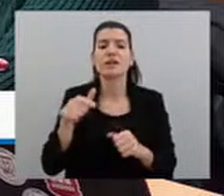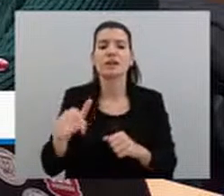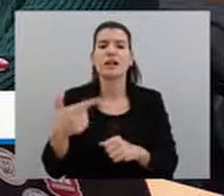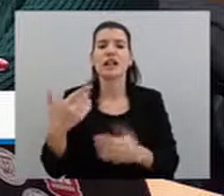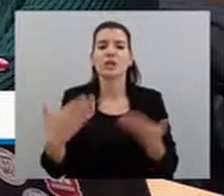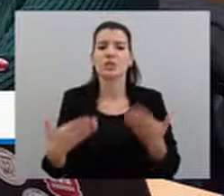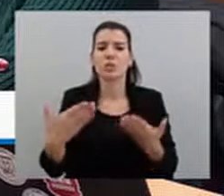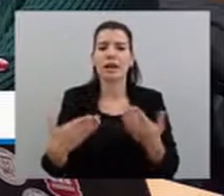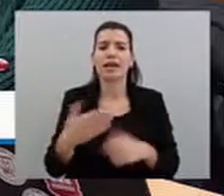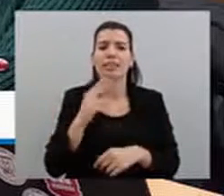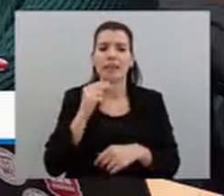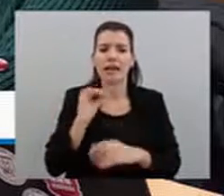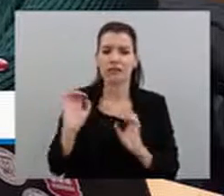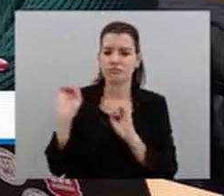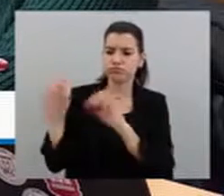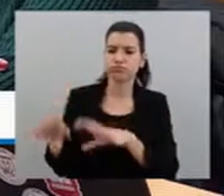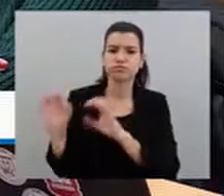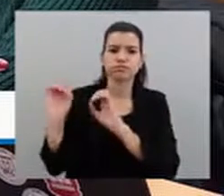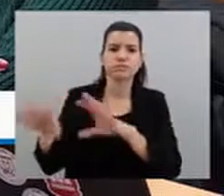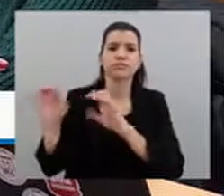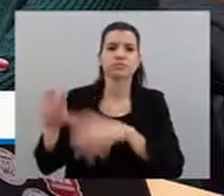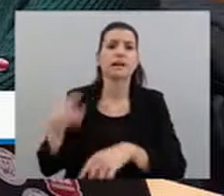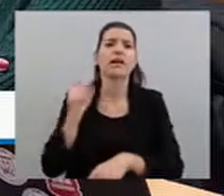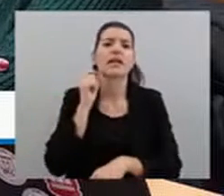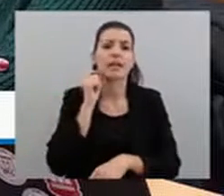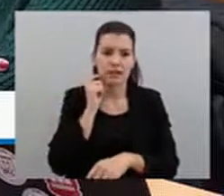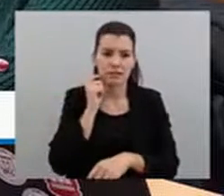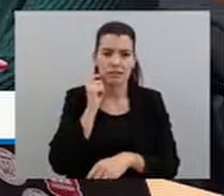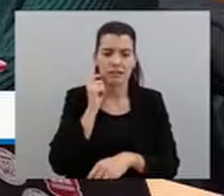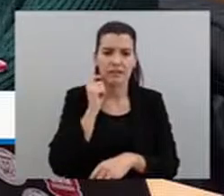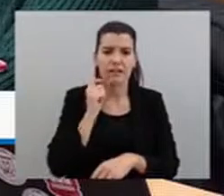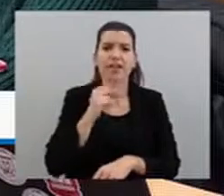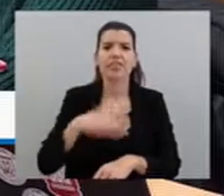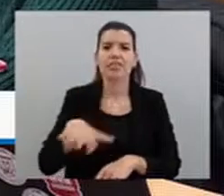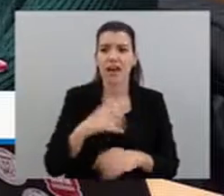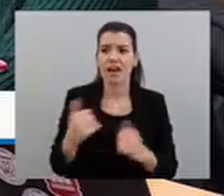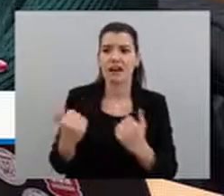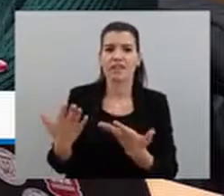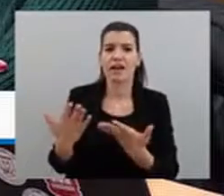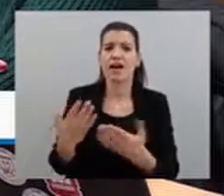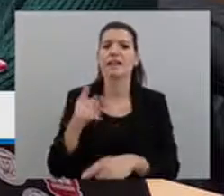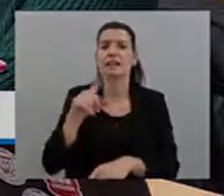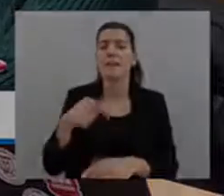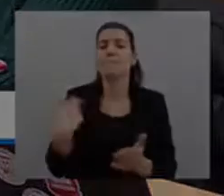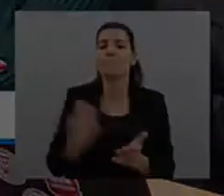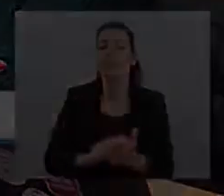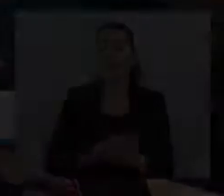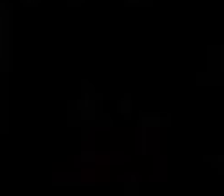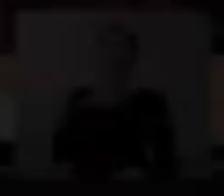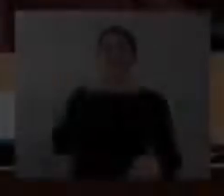foram colocadas? Quem é que se desfez desta terra e o que pagou para o fazer?